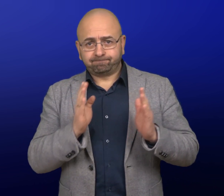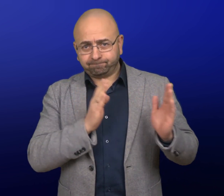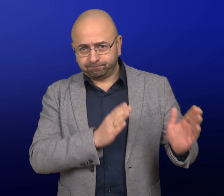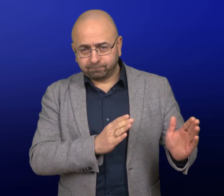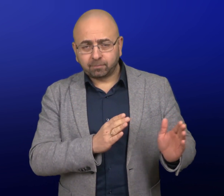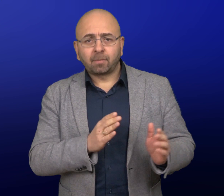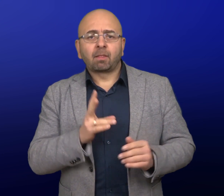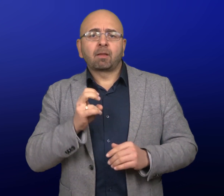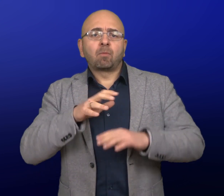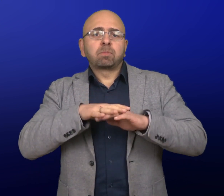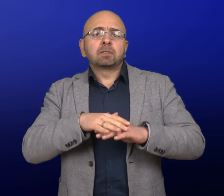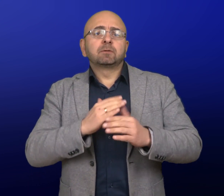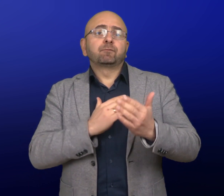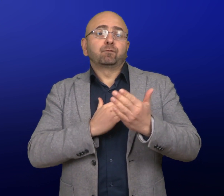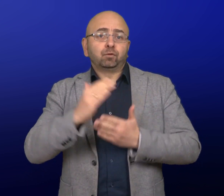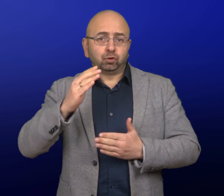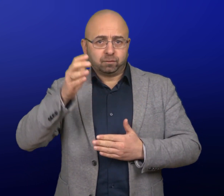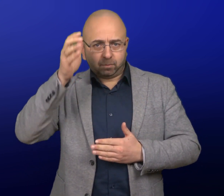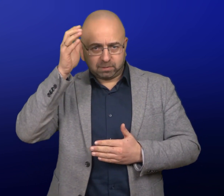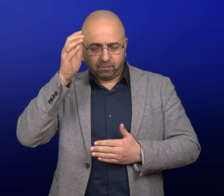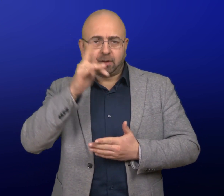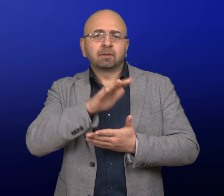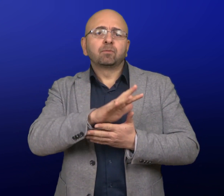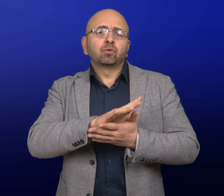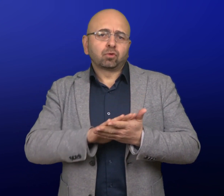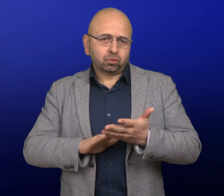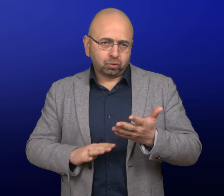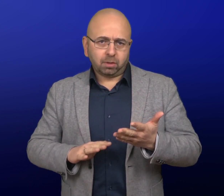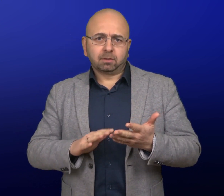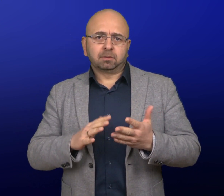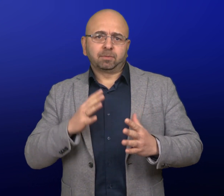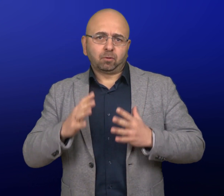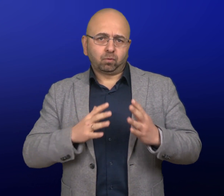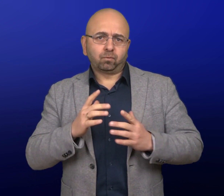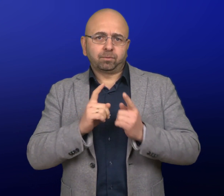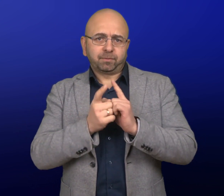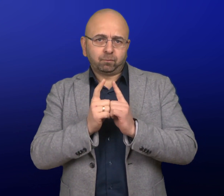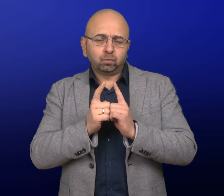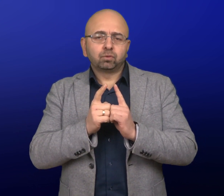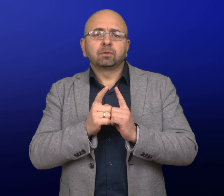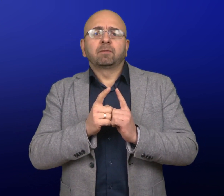На базе высшего образования продолжается подготовка переводчиков